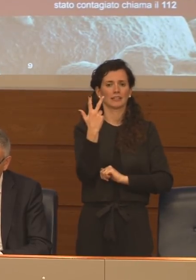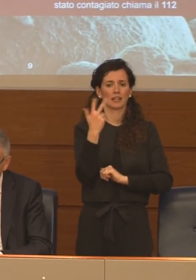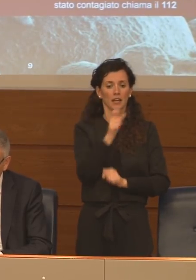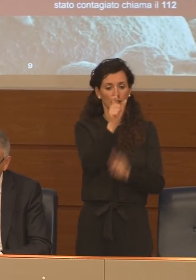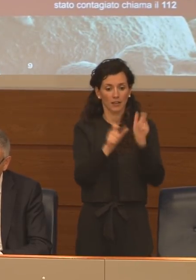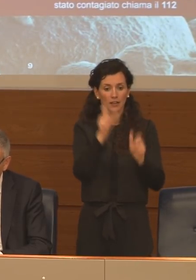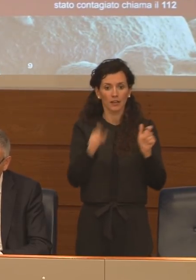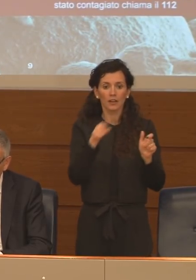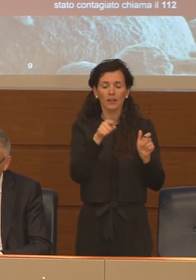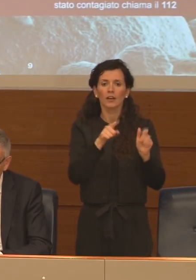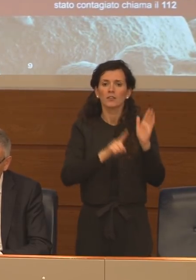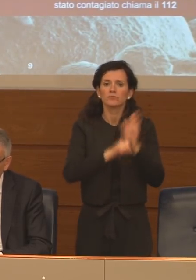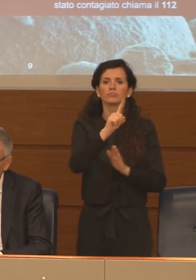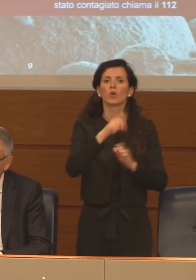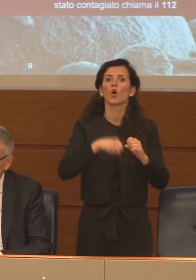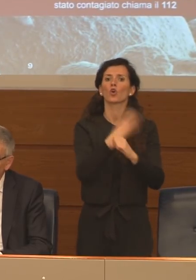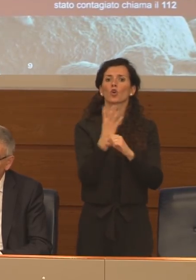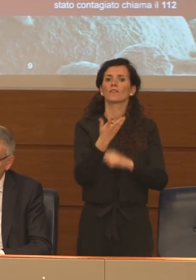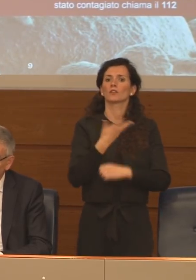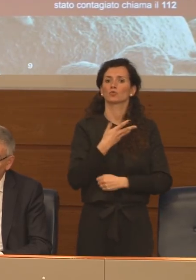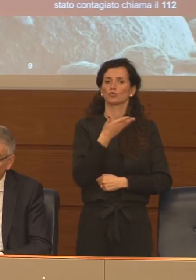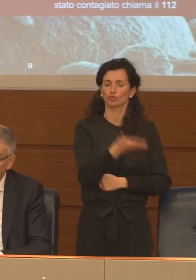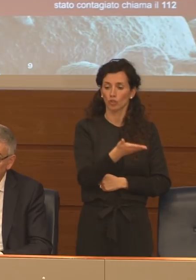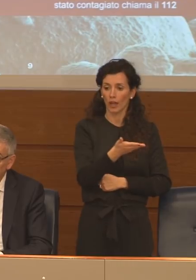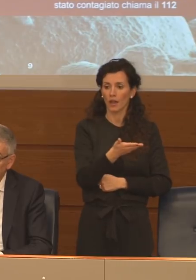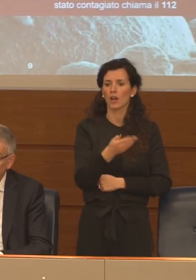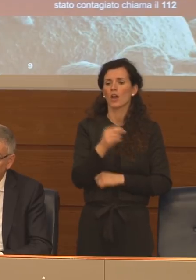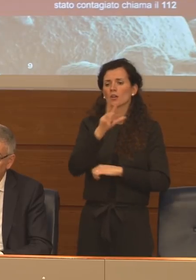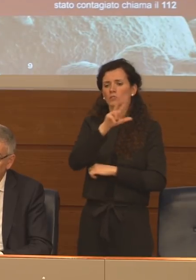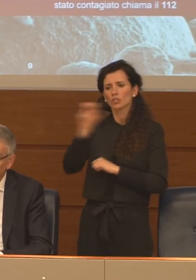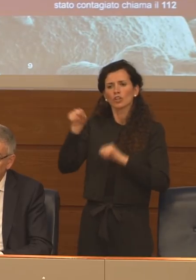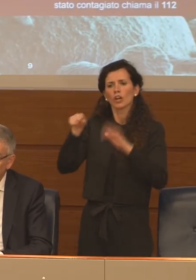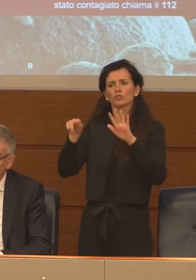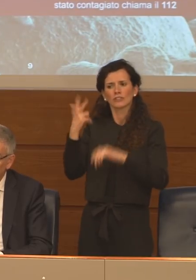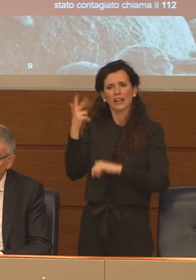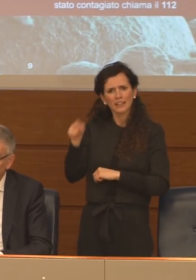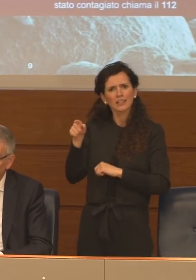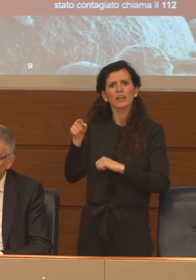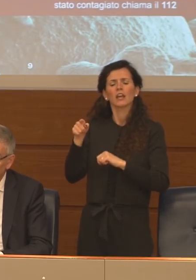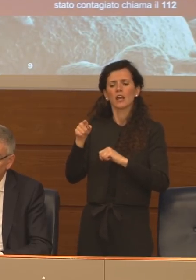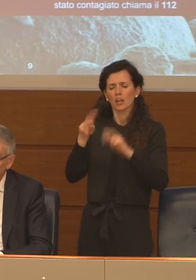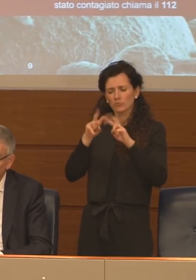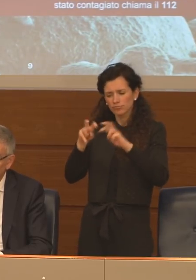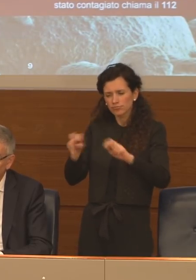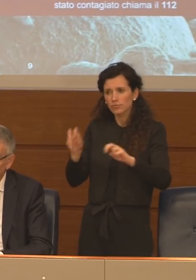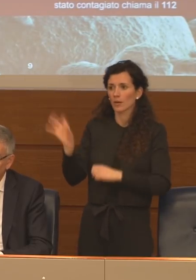su 383 analizzati e dichiarati positivi dalle regioni